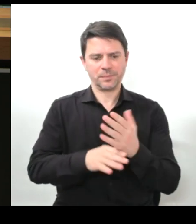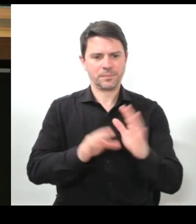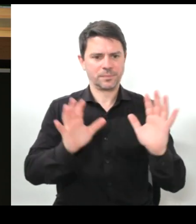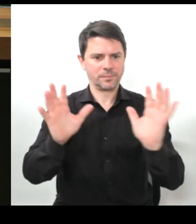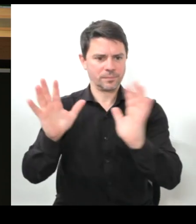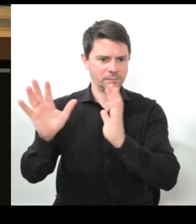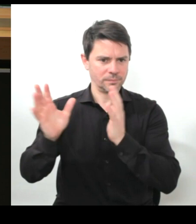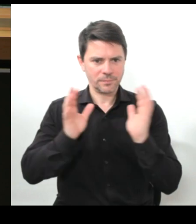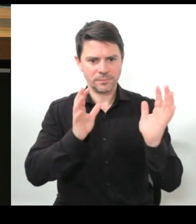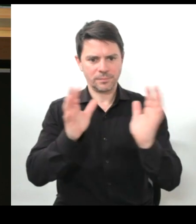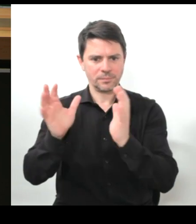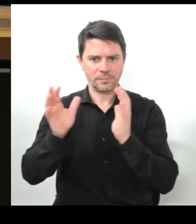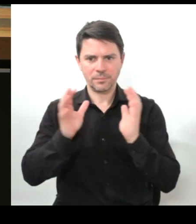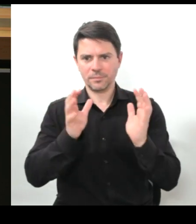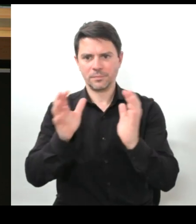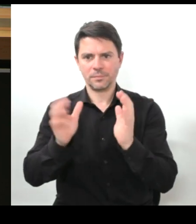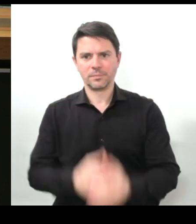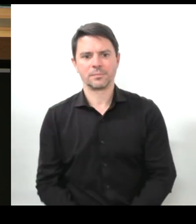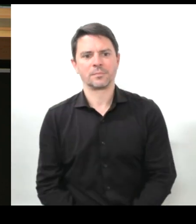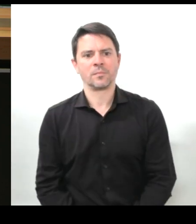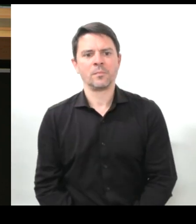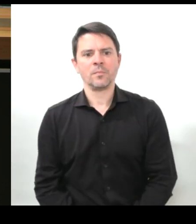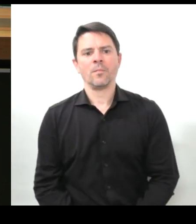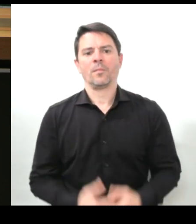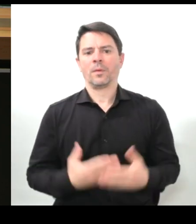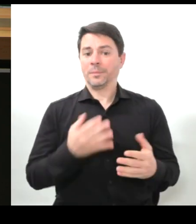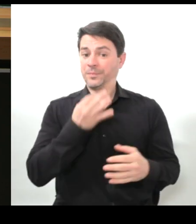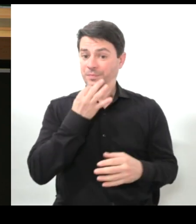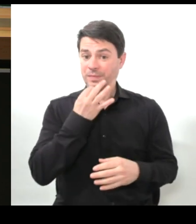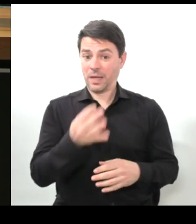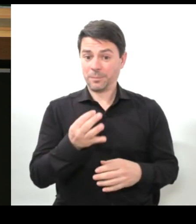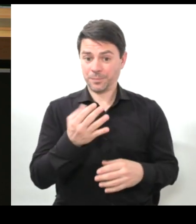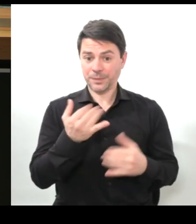Bezirksämter als solcher. Der erste ist: die Benennung der